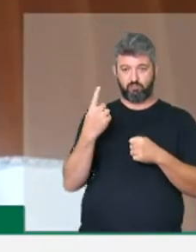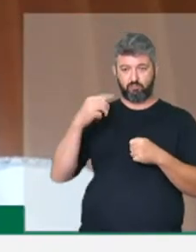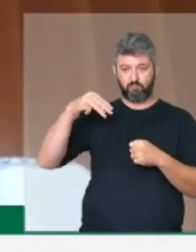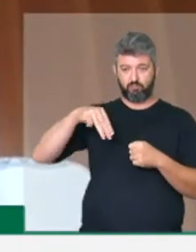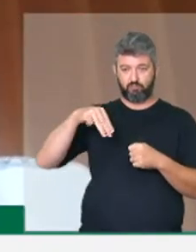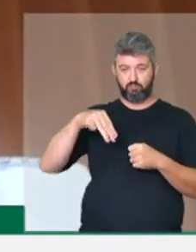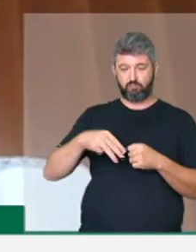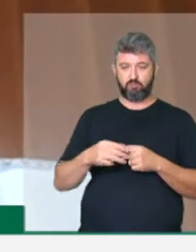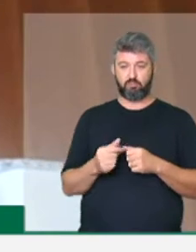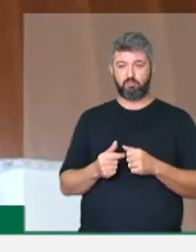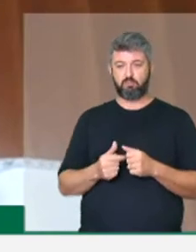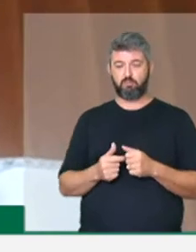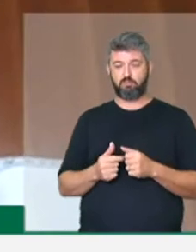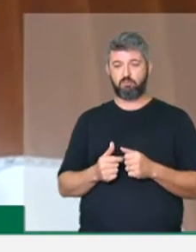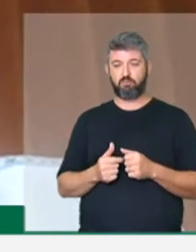TODOS DA OPOSIÇÃO TEMOS UMA VISÃO FAVORÁVEL SOBRE